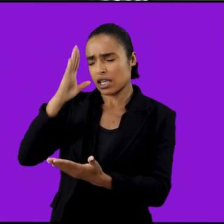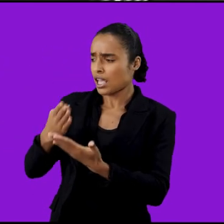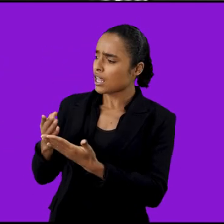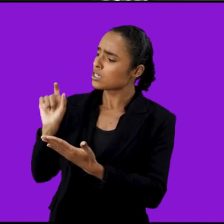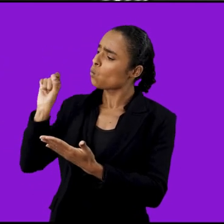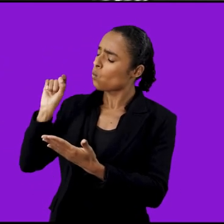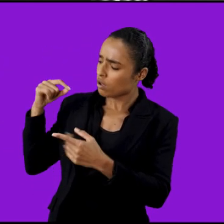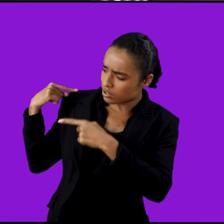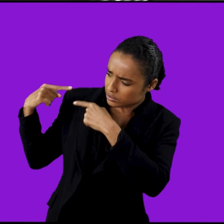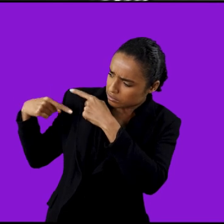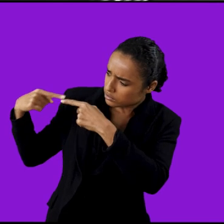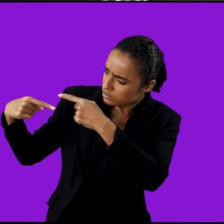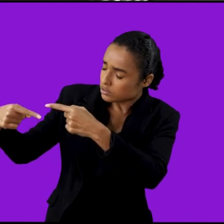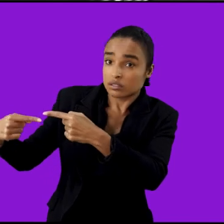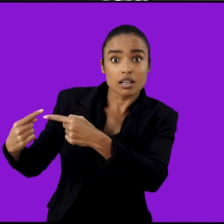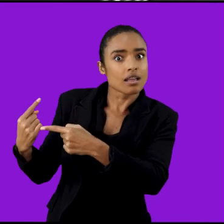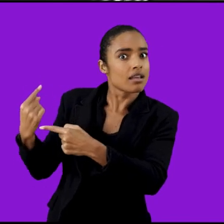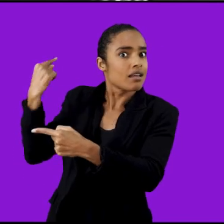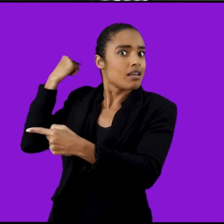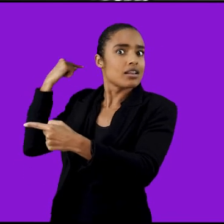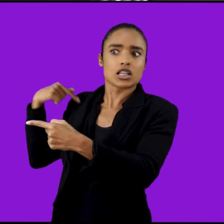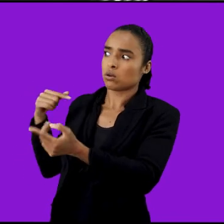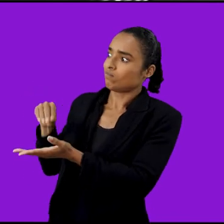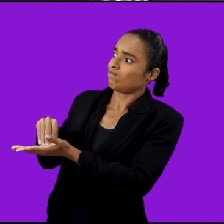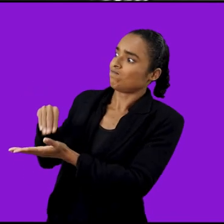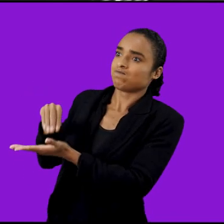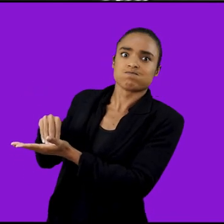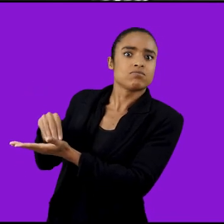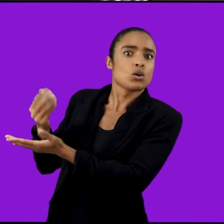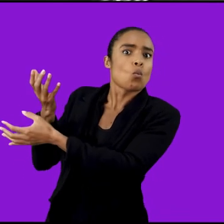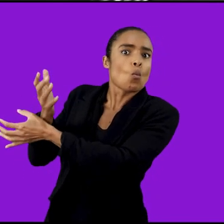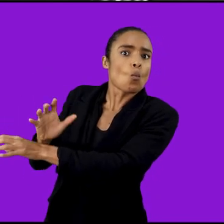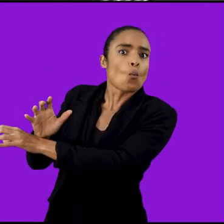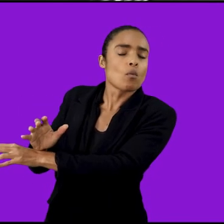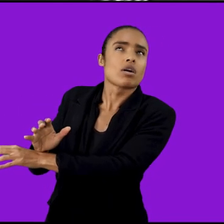Porque transgeracionalmente, né? De geração a geração. Eu vim de uma geração da escassez,